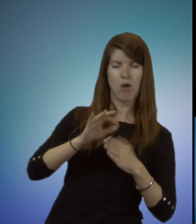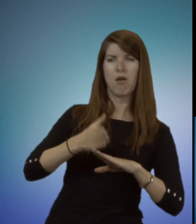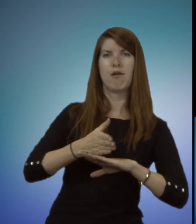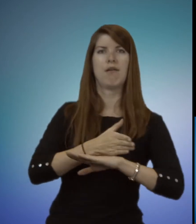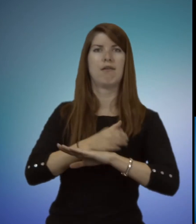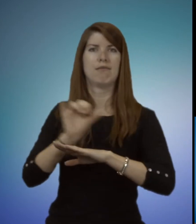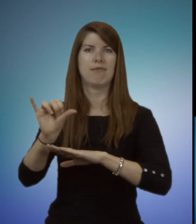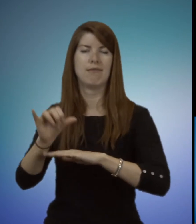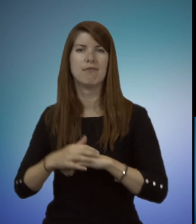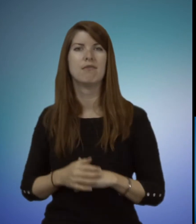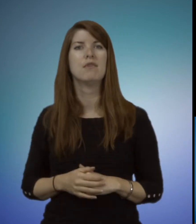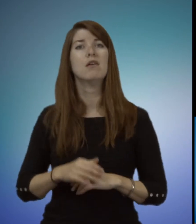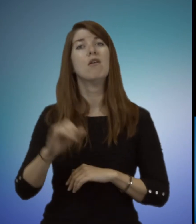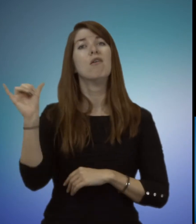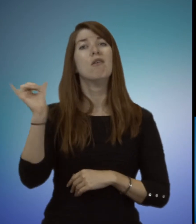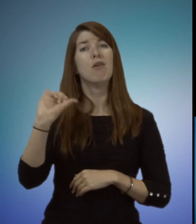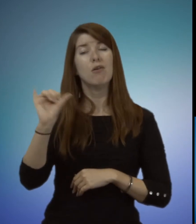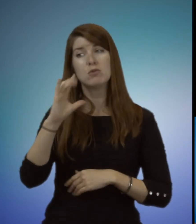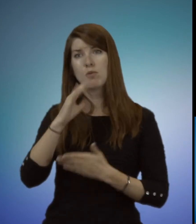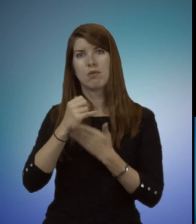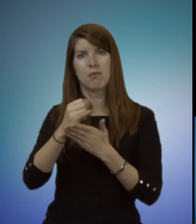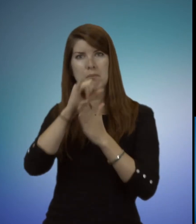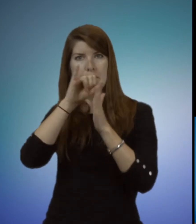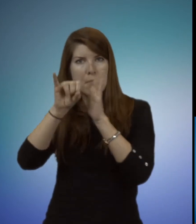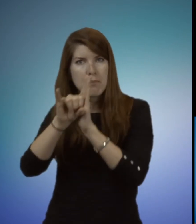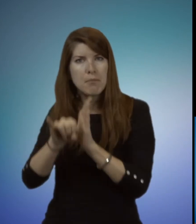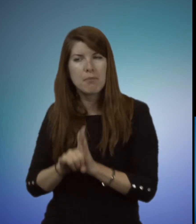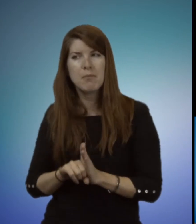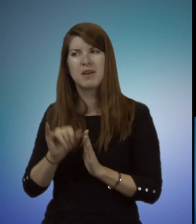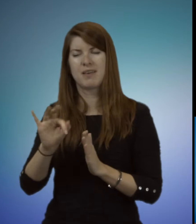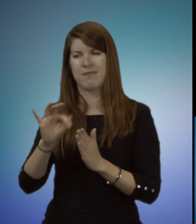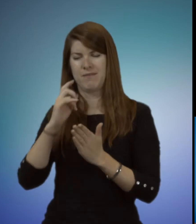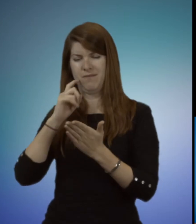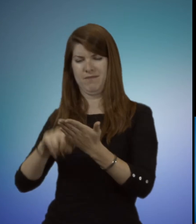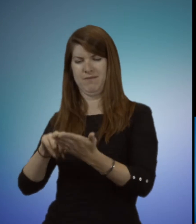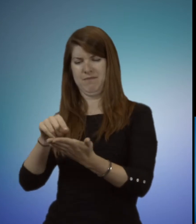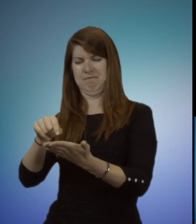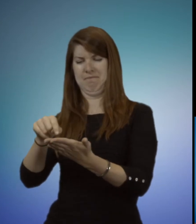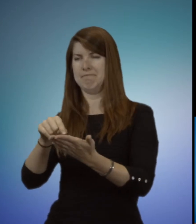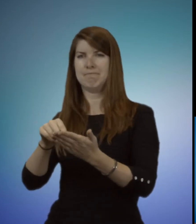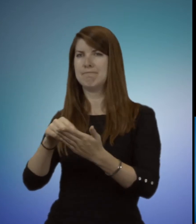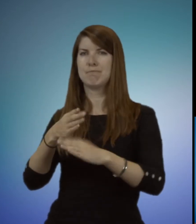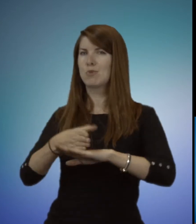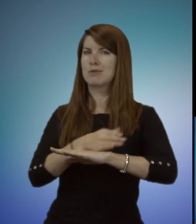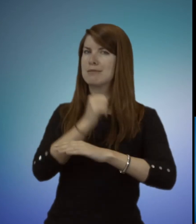pero también le ayudará a identificar áreas en las que quizás el progreso no fue suficiente, y